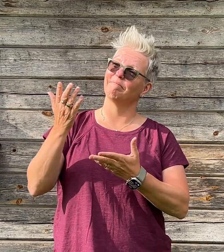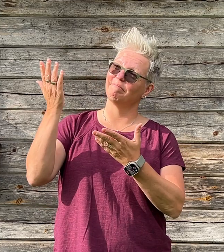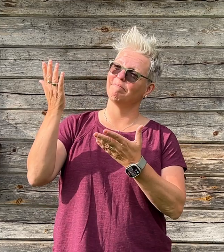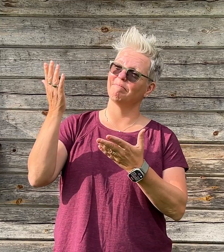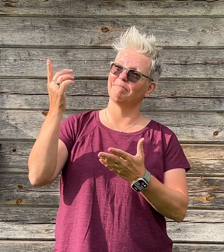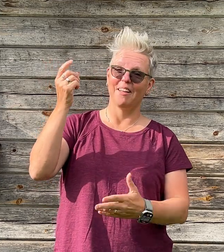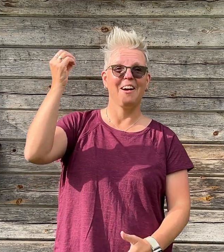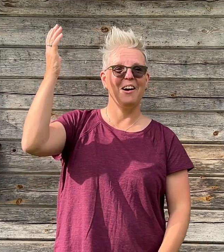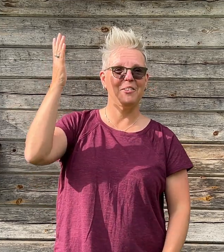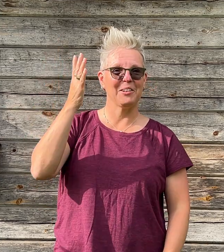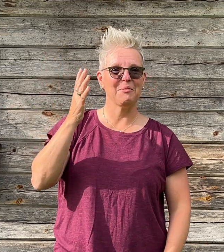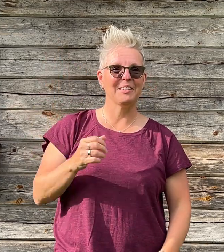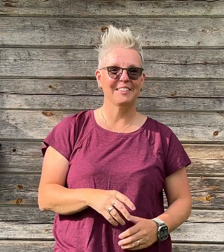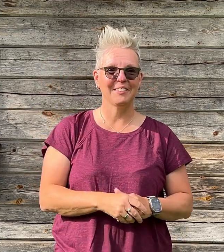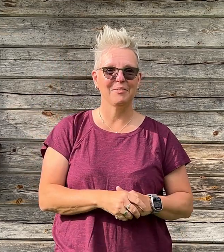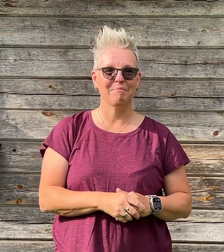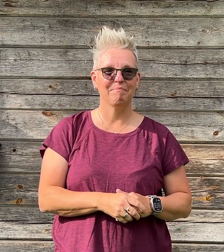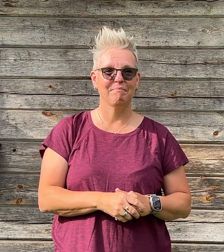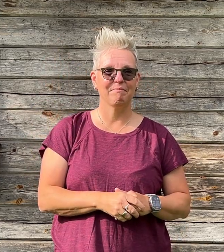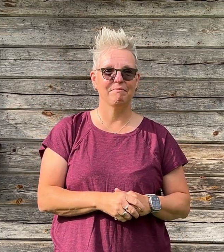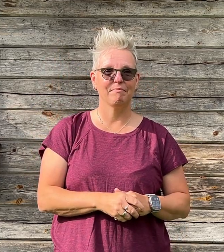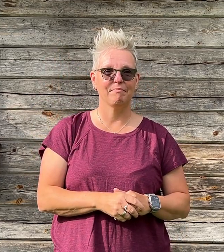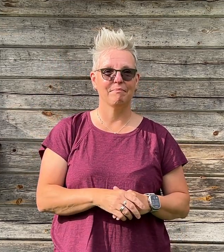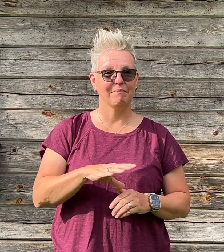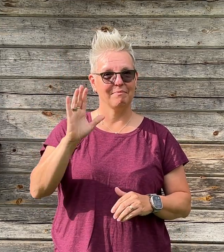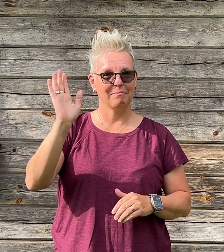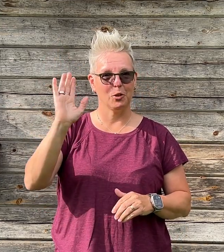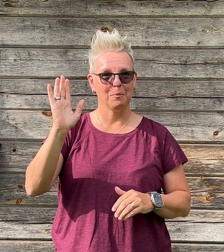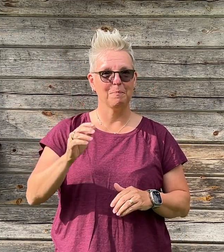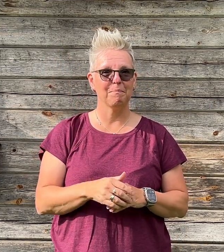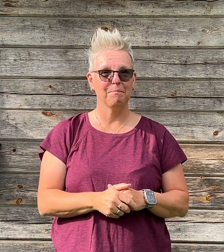Ja kas, aurinko paistaa taas! Moimoi!